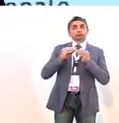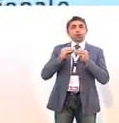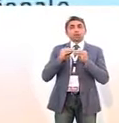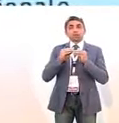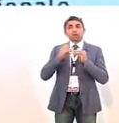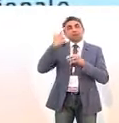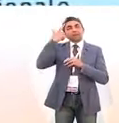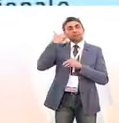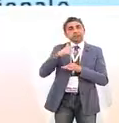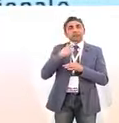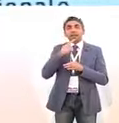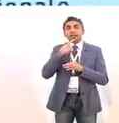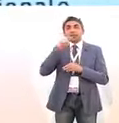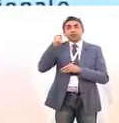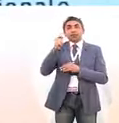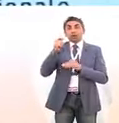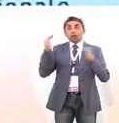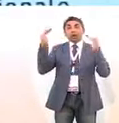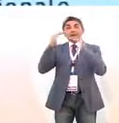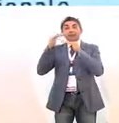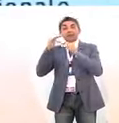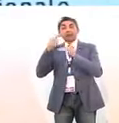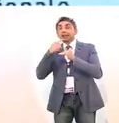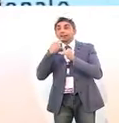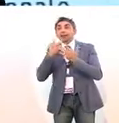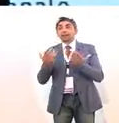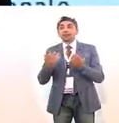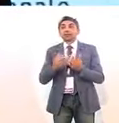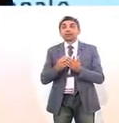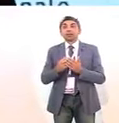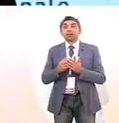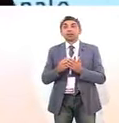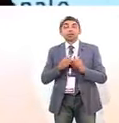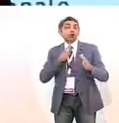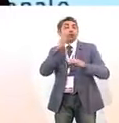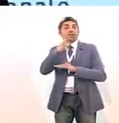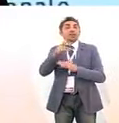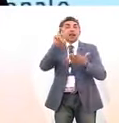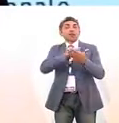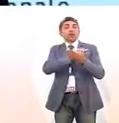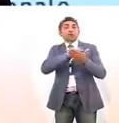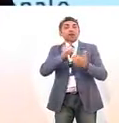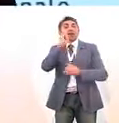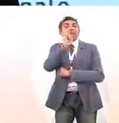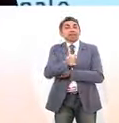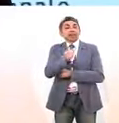per sapere il vincitore la sera stessa delle elezioni: votare sì al referendum. Si è